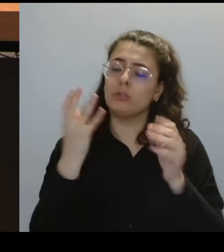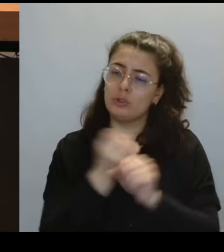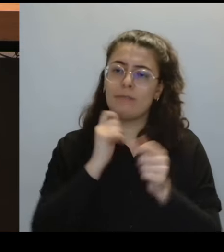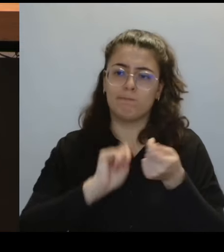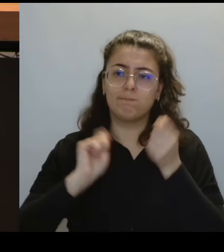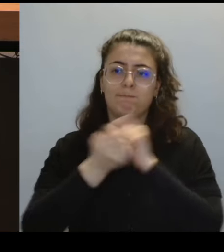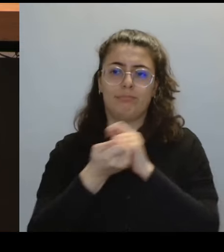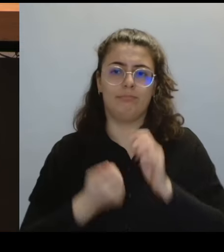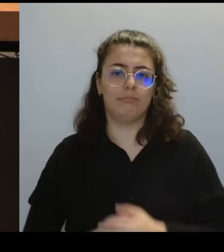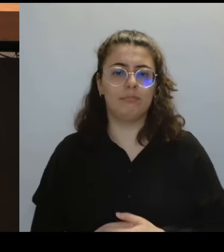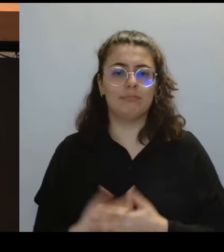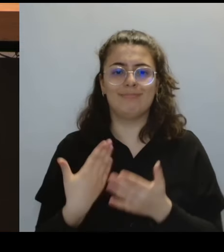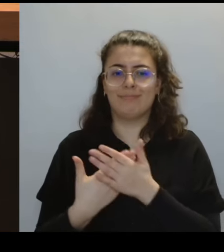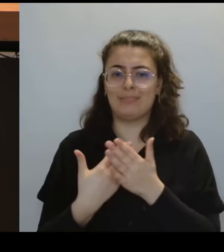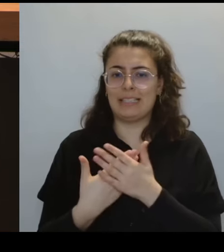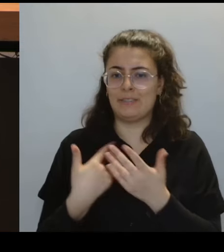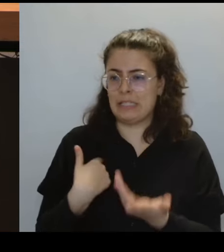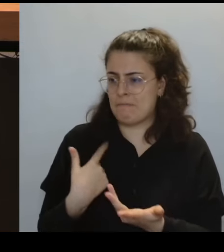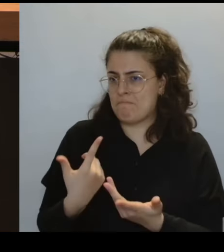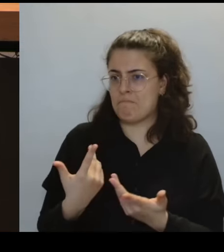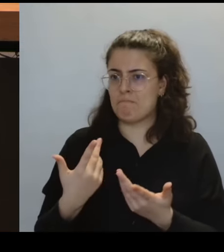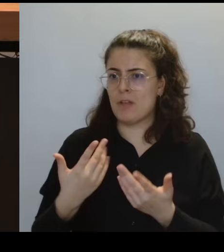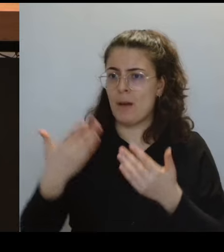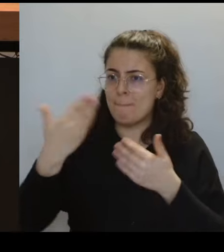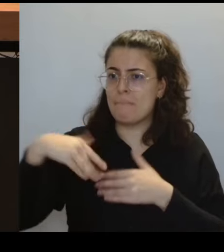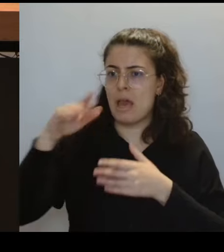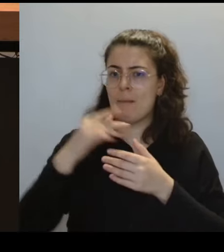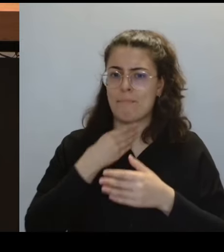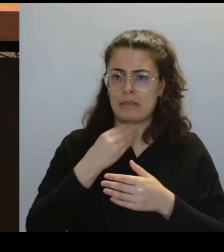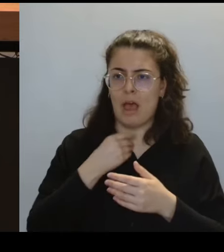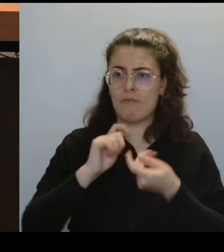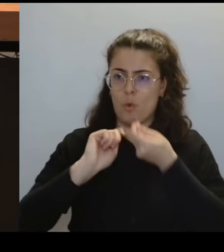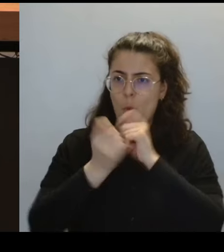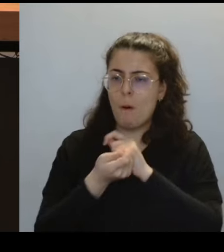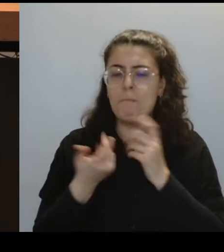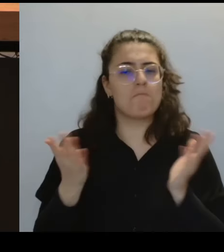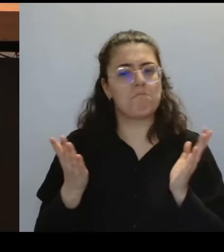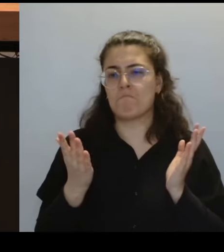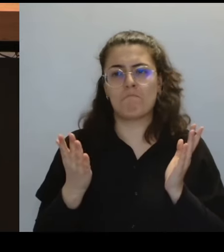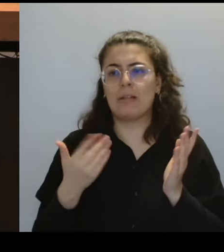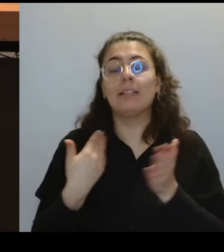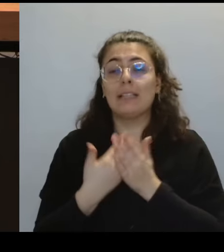weiteren Handlungsbedarf und werden Ihrem Antrag nicht zustimmen. Ich danke Ihnen fürs Zuhören. (Beifall)